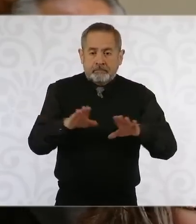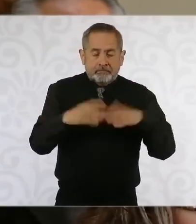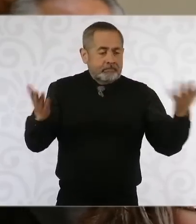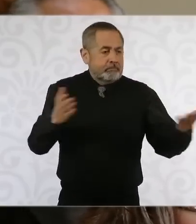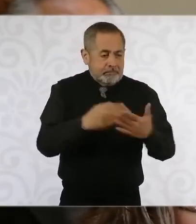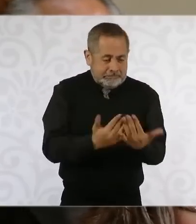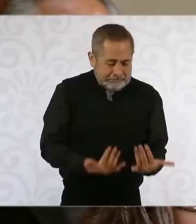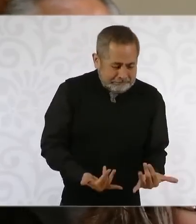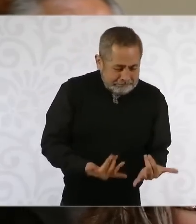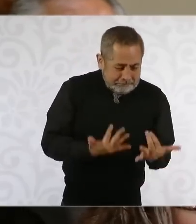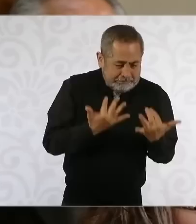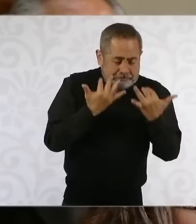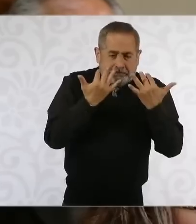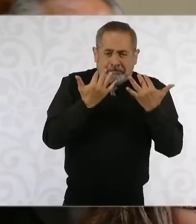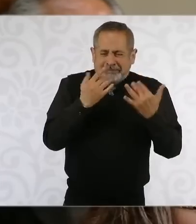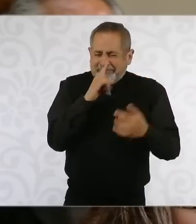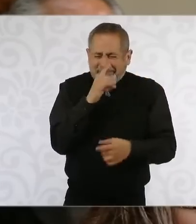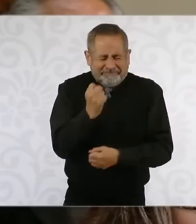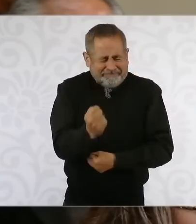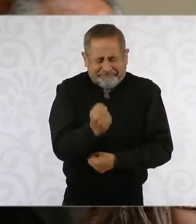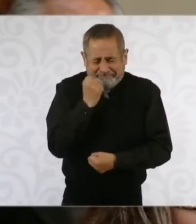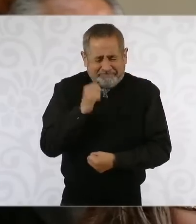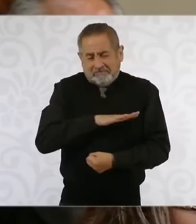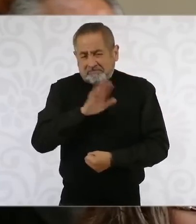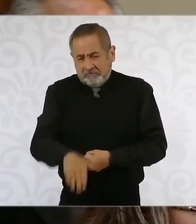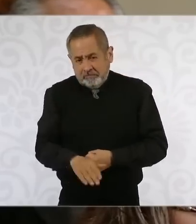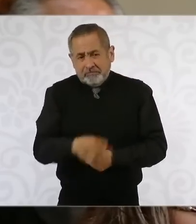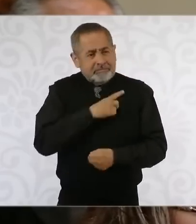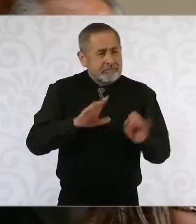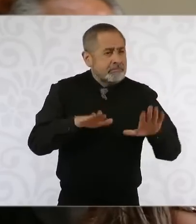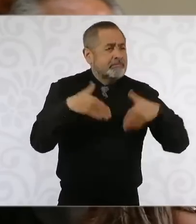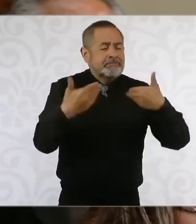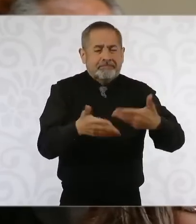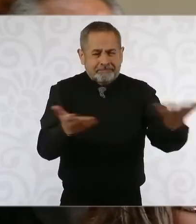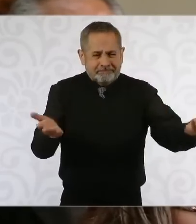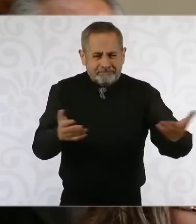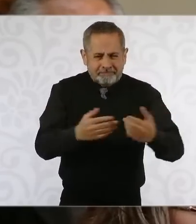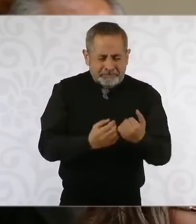de las sustancias que se están manejando eh No solamente de toxicidad sino también de volatilidad